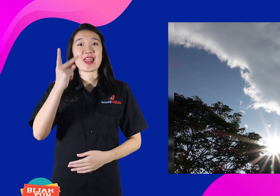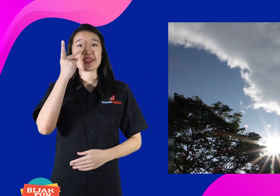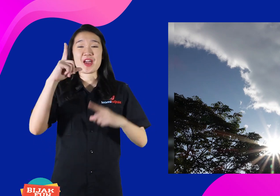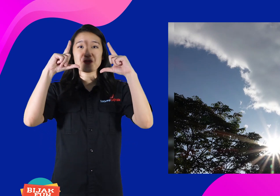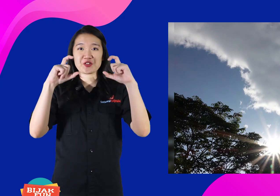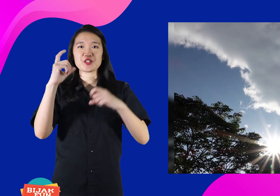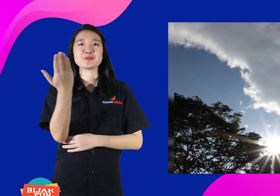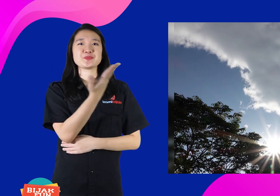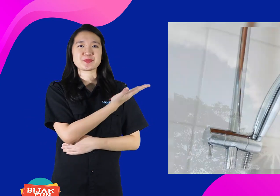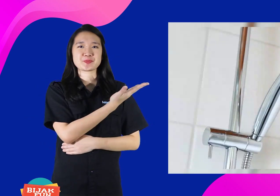Mari kita lihat foto!